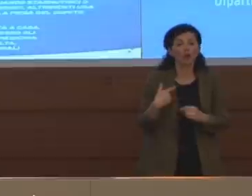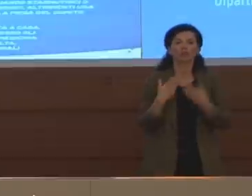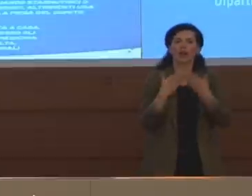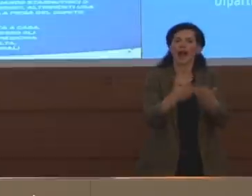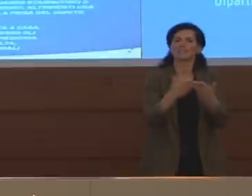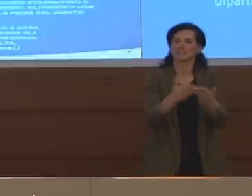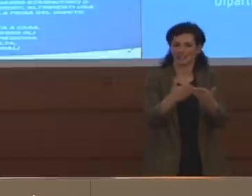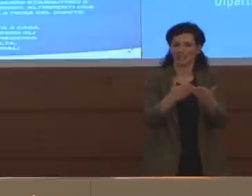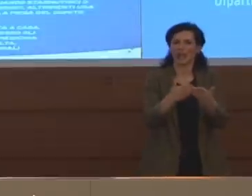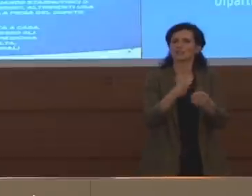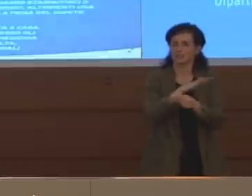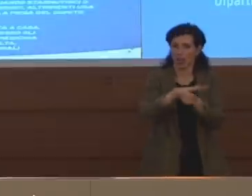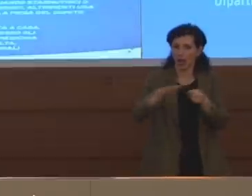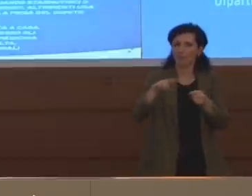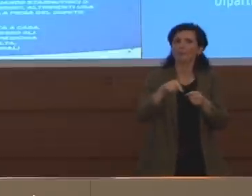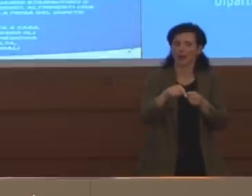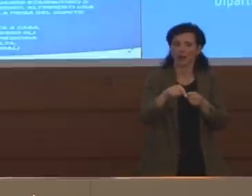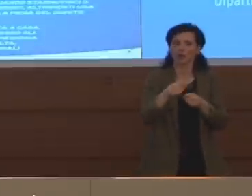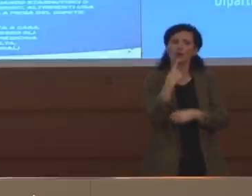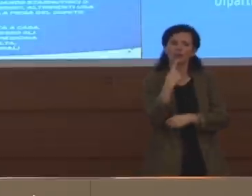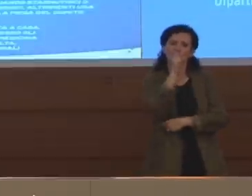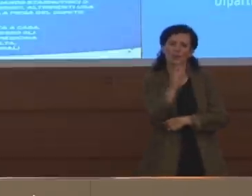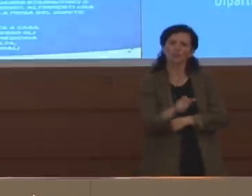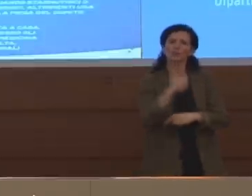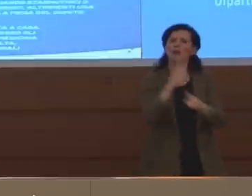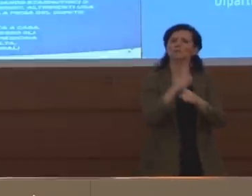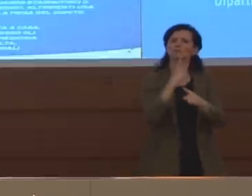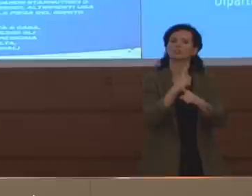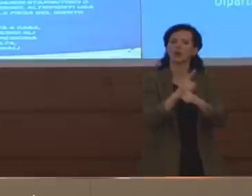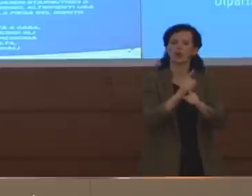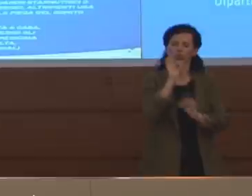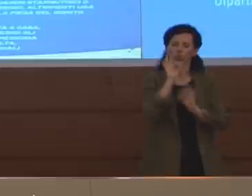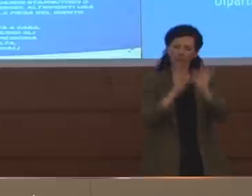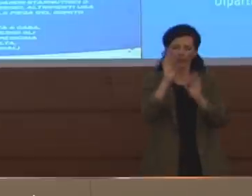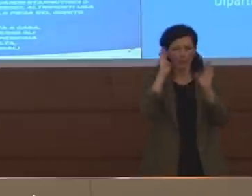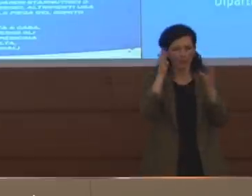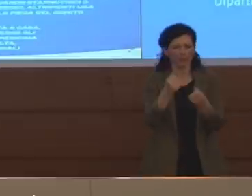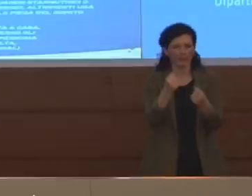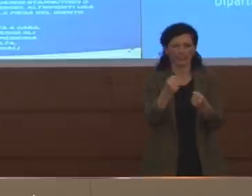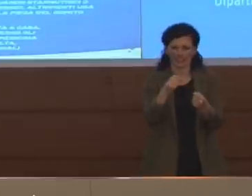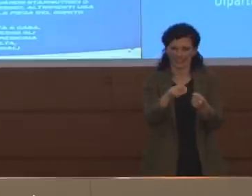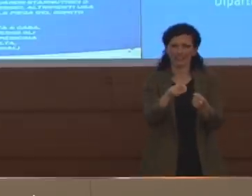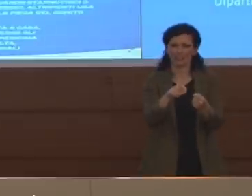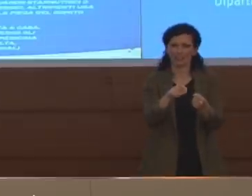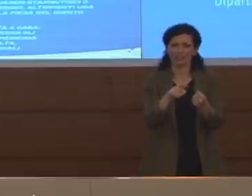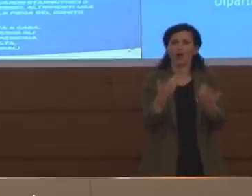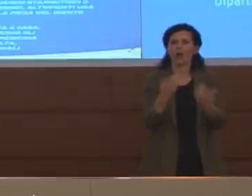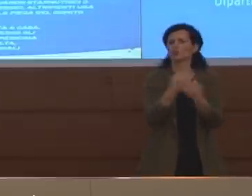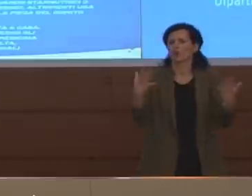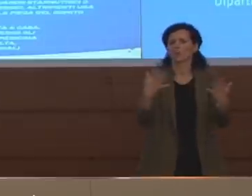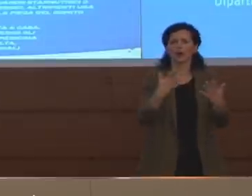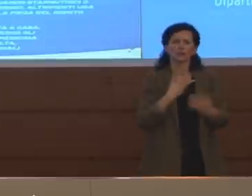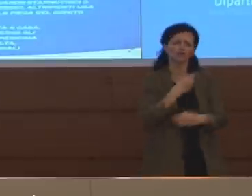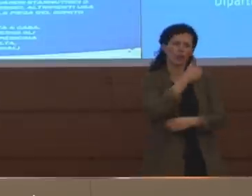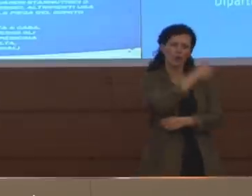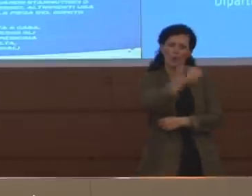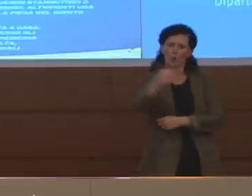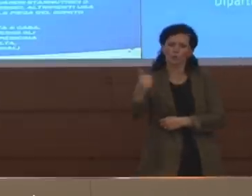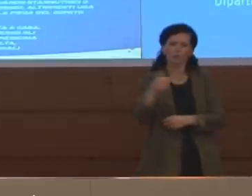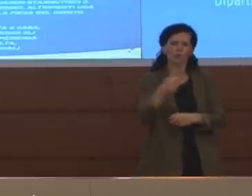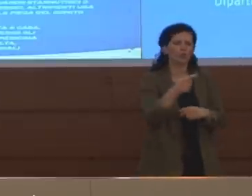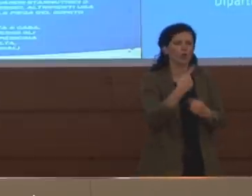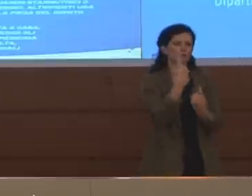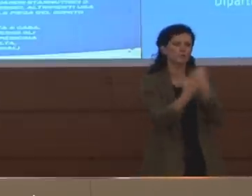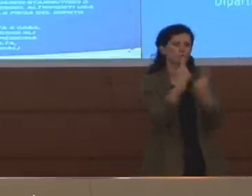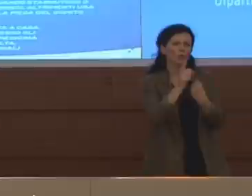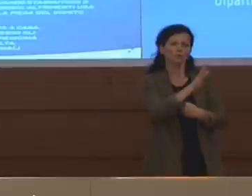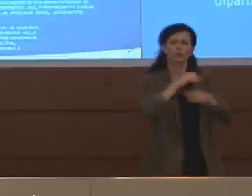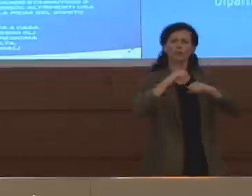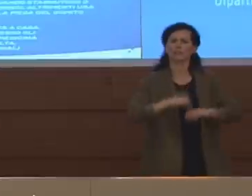comunque ha bisogno di terapie intensive per motivi diversi da covid-19.